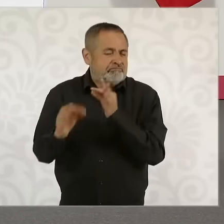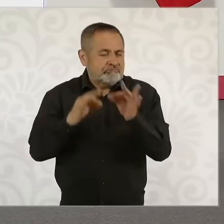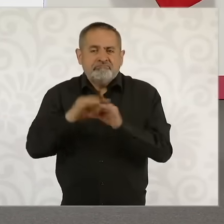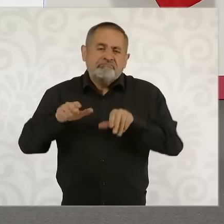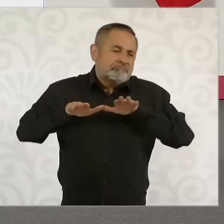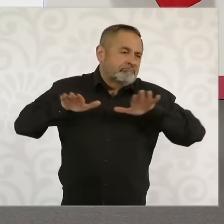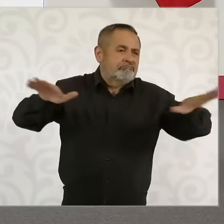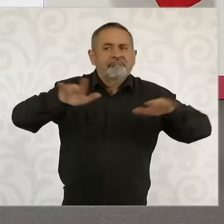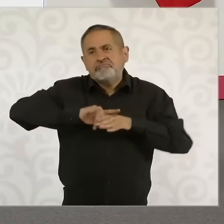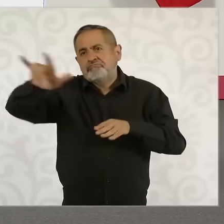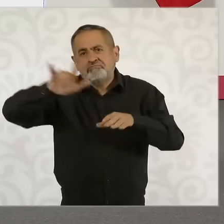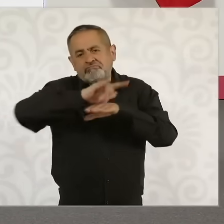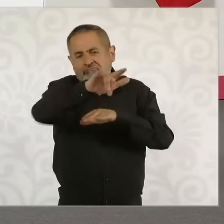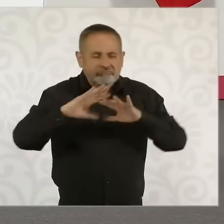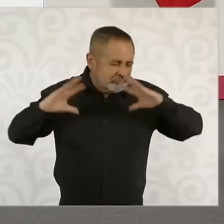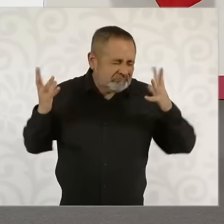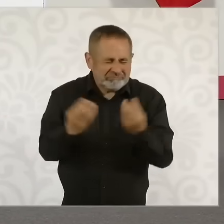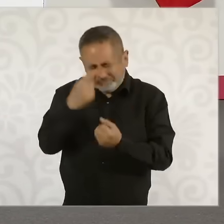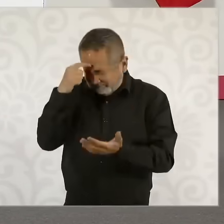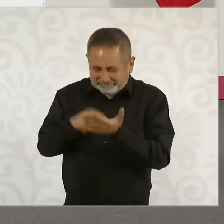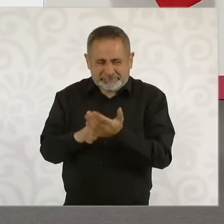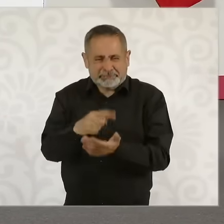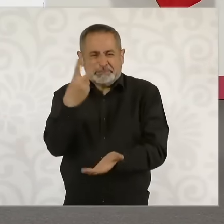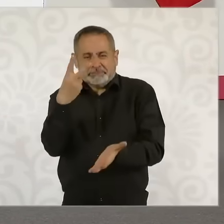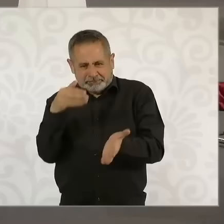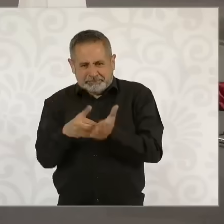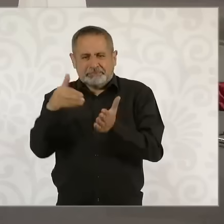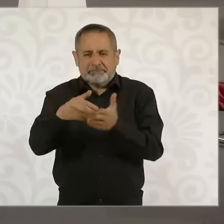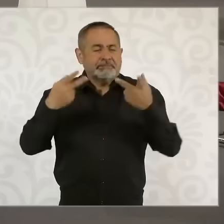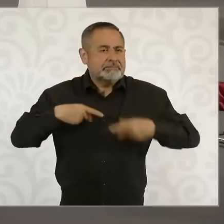transportado más de 2 millones de pasajeros a partir de su inauguración. ¿Es cuánto,